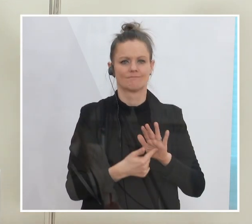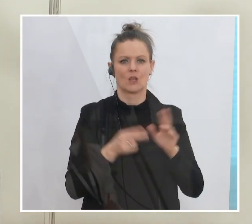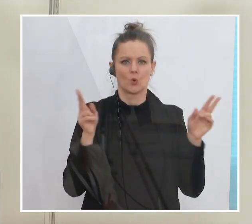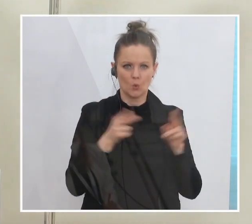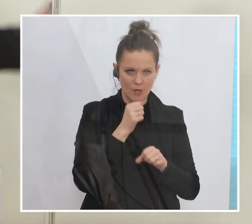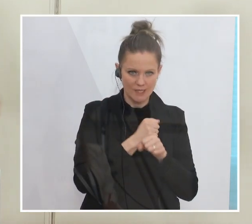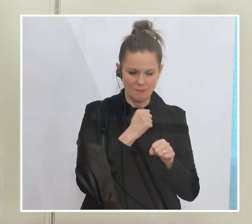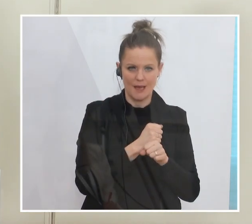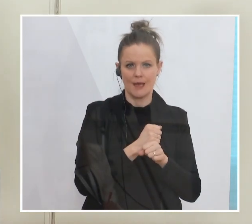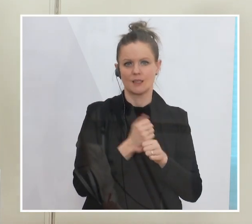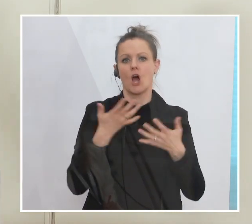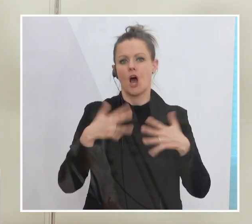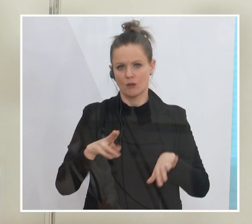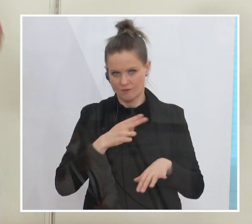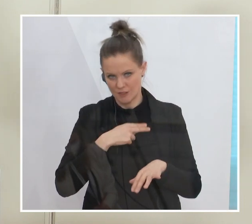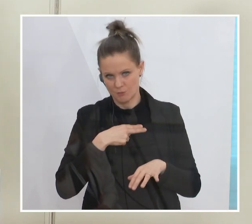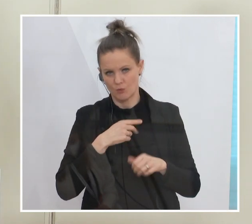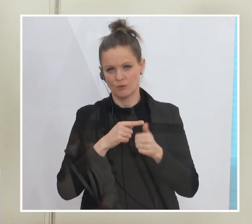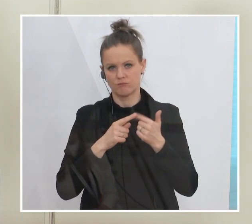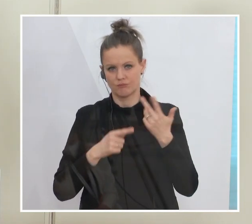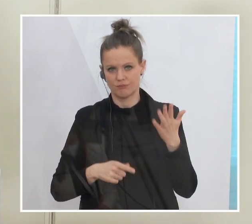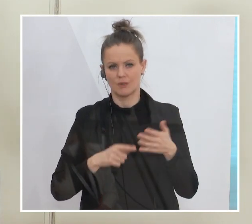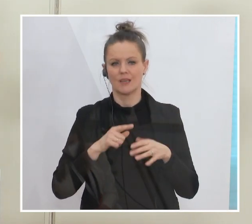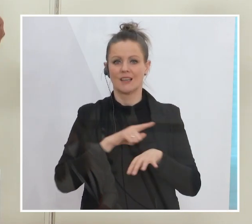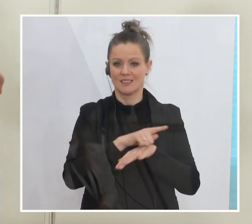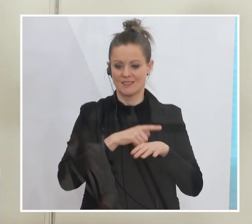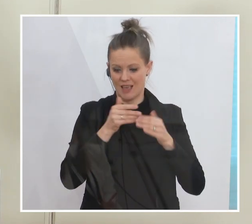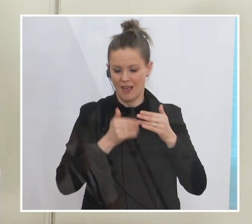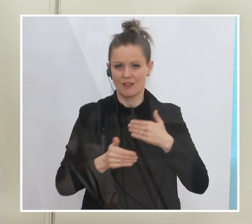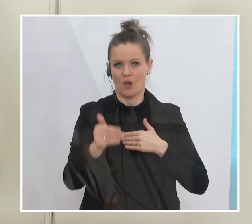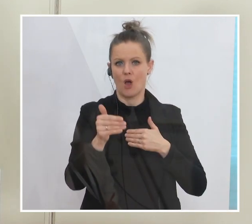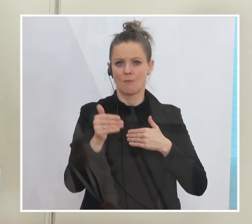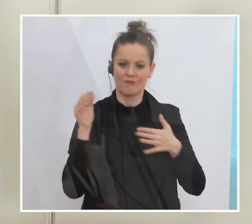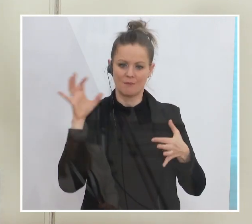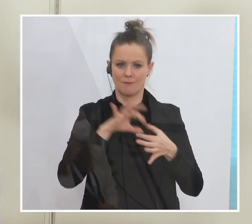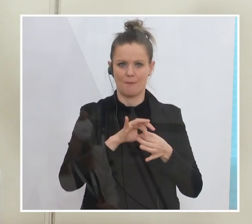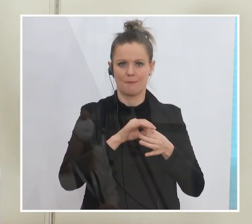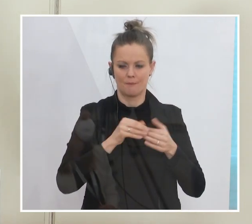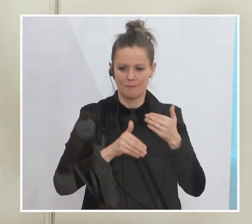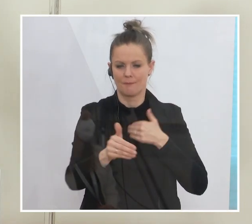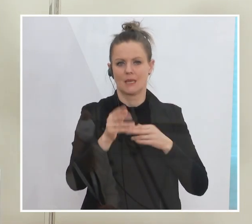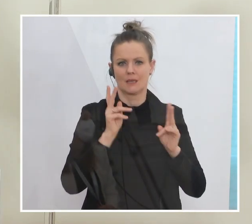den Ausfallsbonus hier ein Zeitraum vorgesehen ist, an dem man ansetzen kann, weil ja sich das